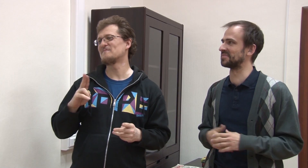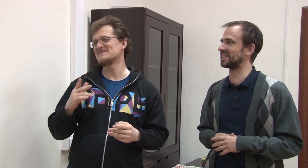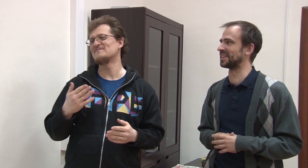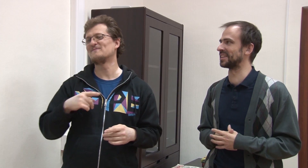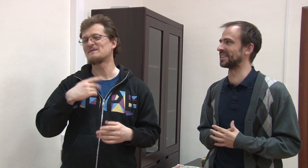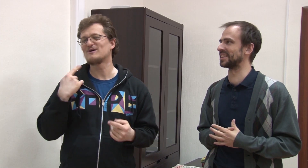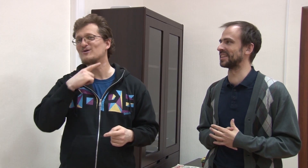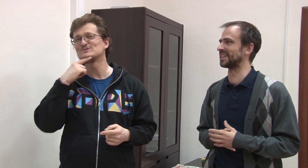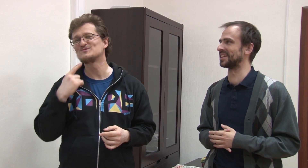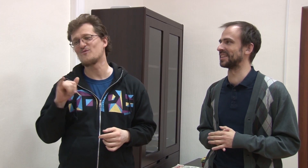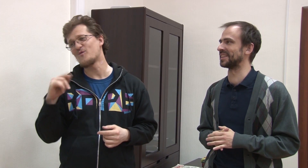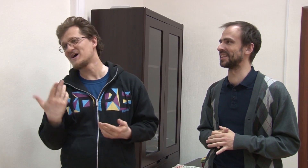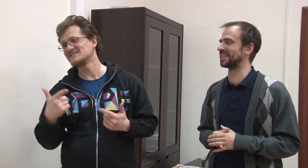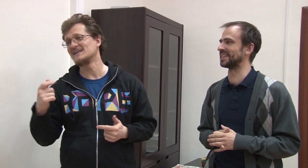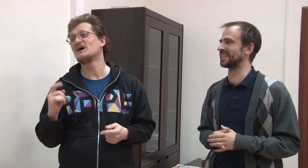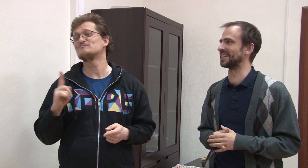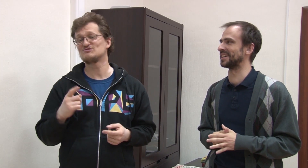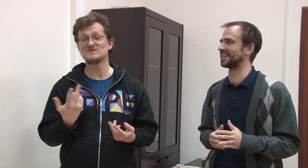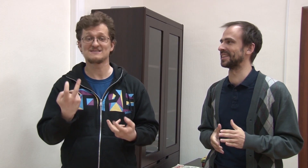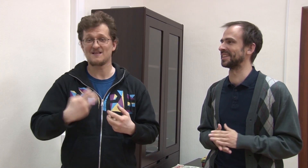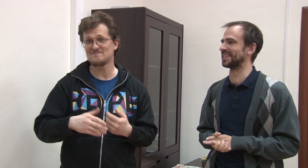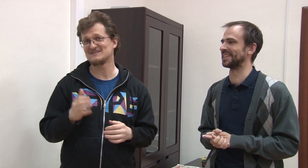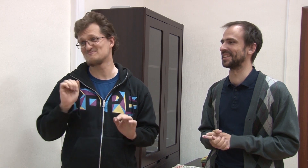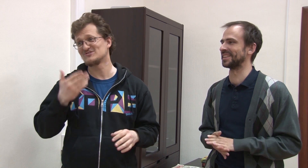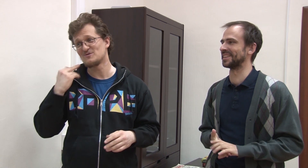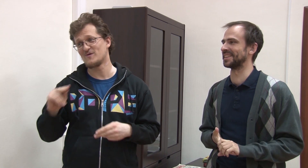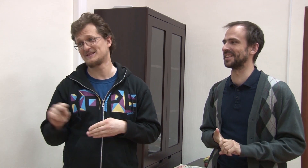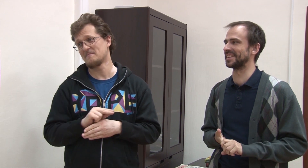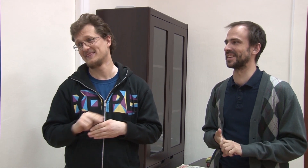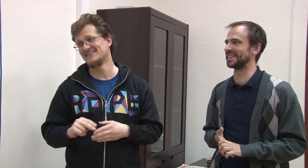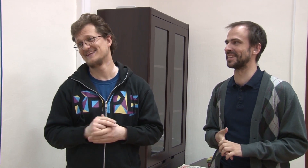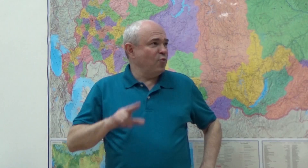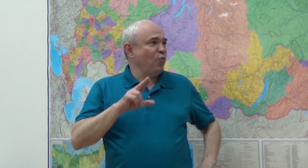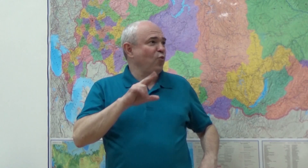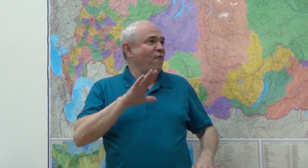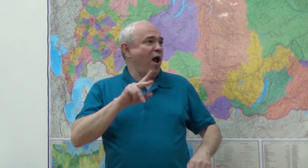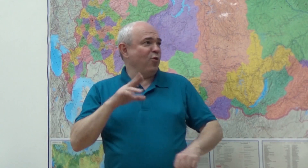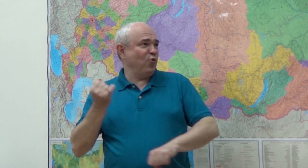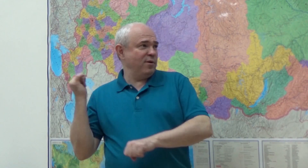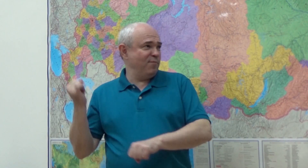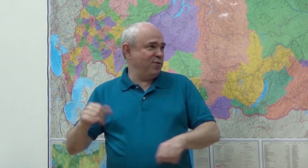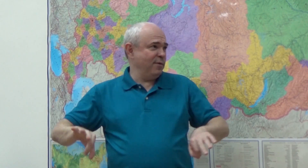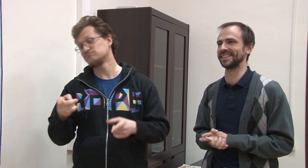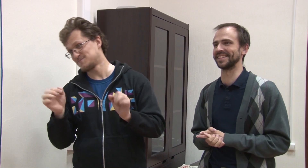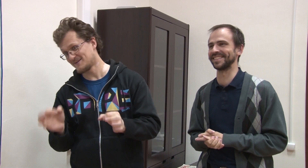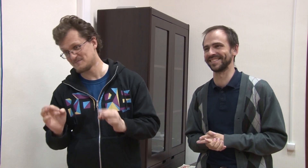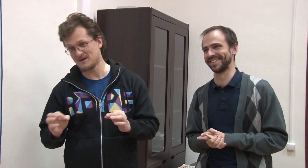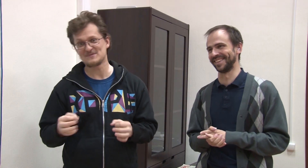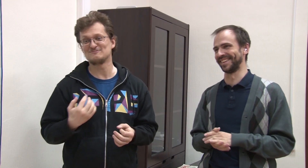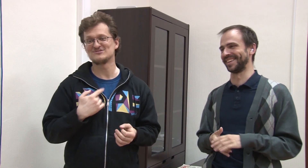Я взял бы машину российского производства – УАЗ или ГАЗ. Почему? Если сломается – легко можно отремонтировать. Кувалдой по колесу... - Правильно-правильно!